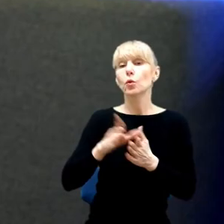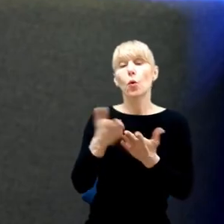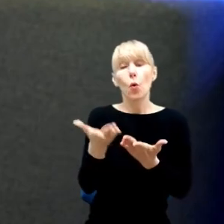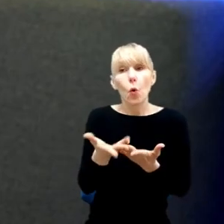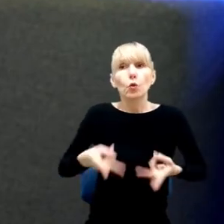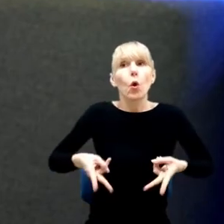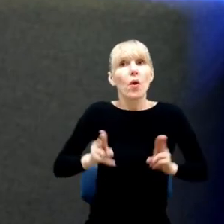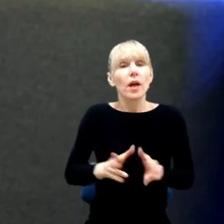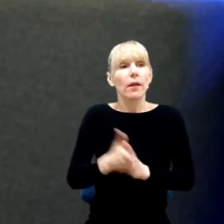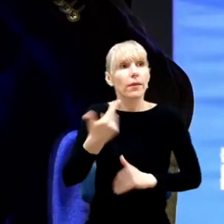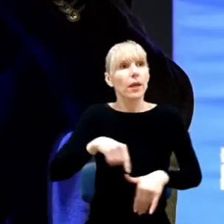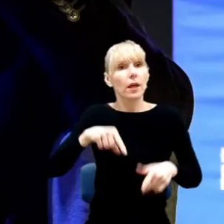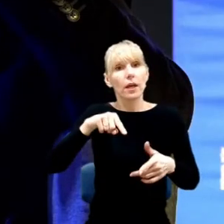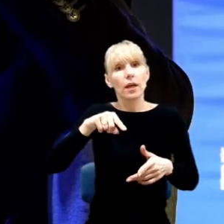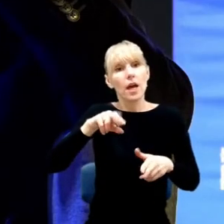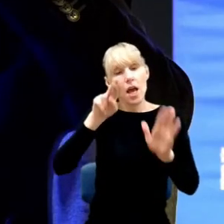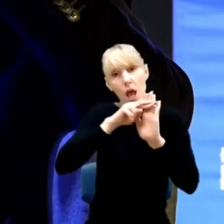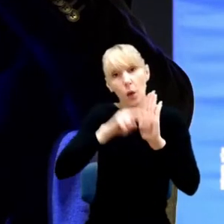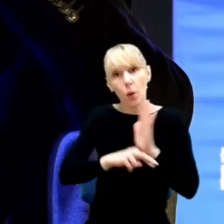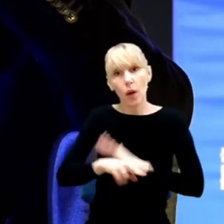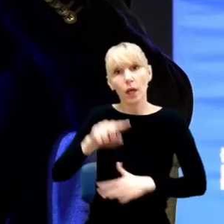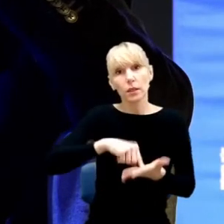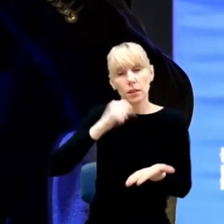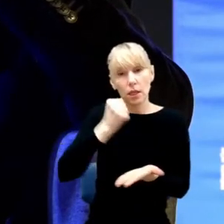Takich miast jest mniejszość w Polsce.